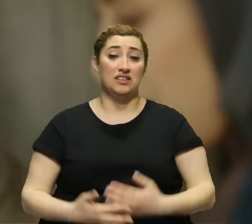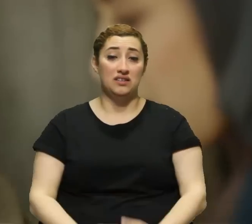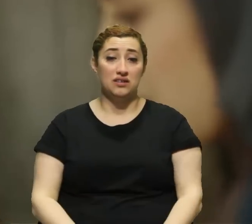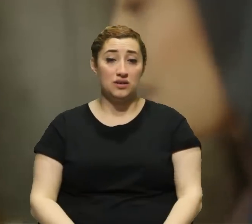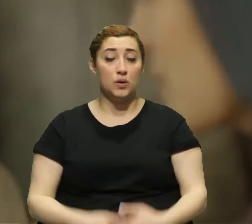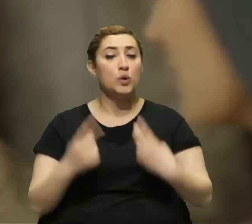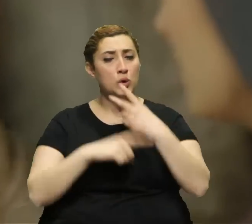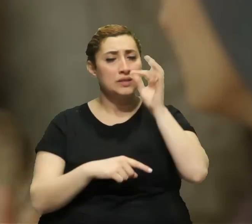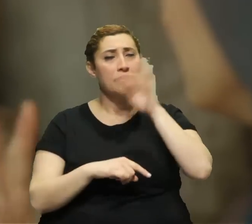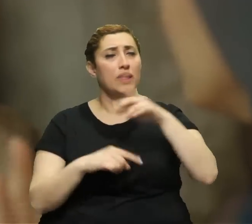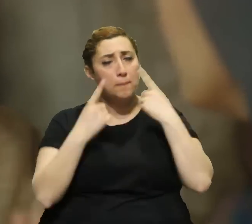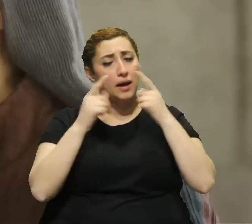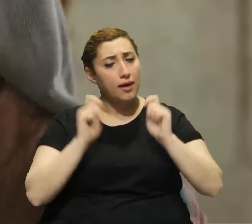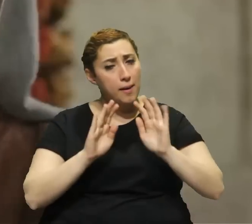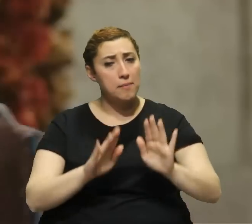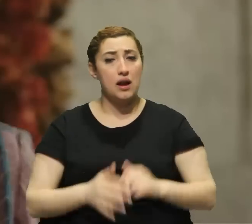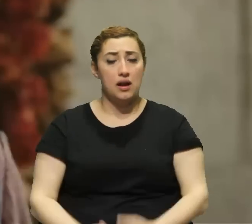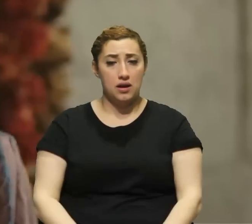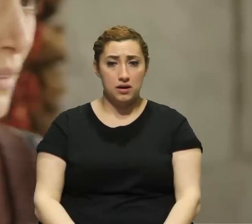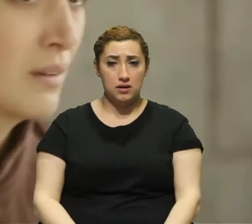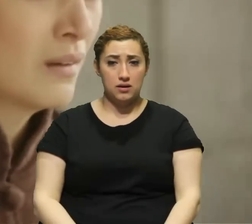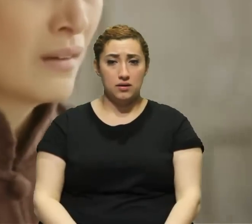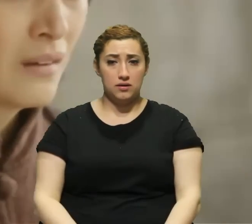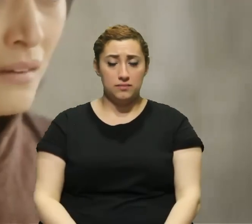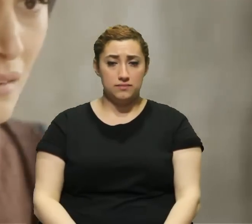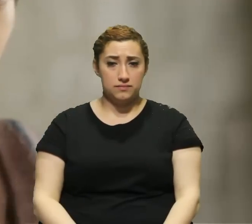Yunus Efendiler alakadar olurlar.